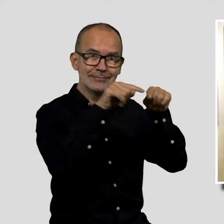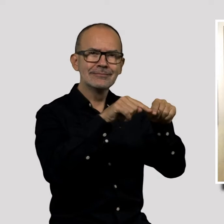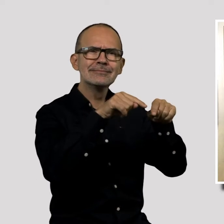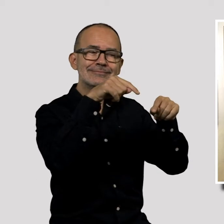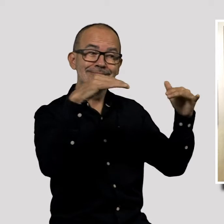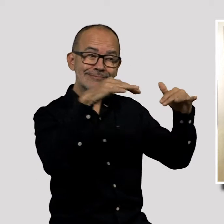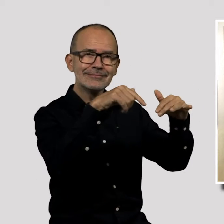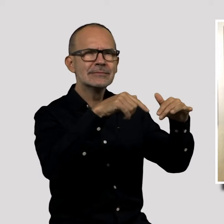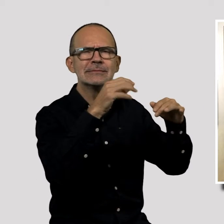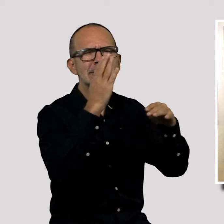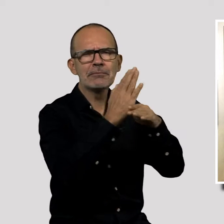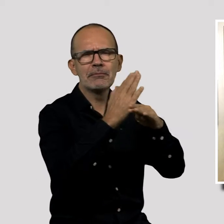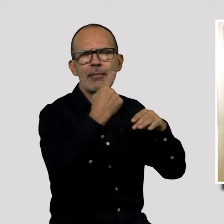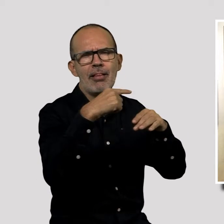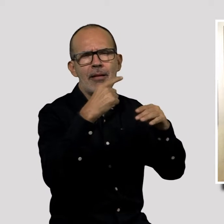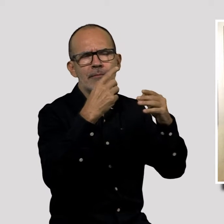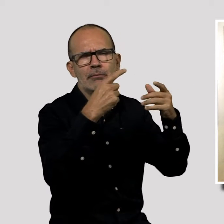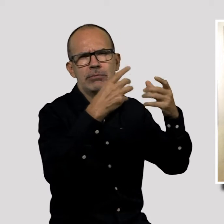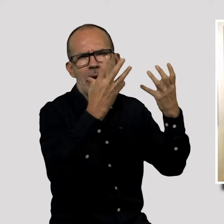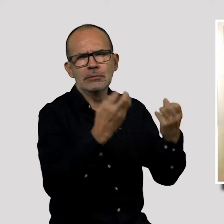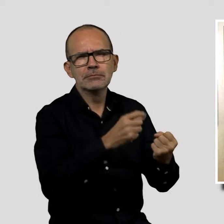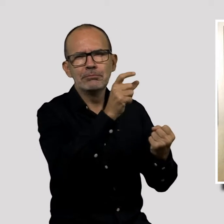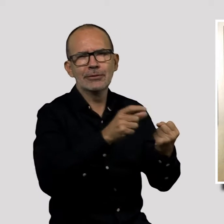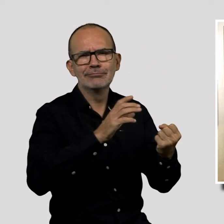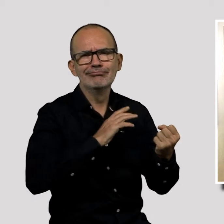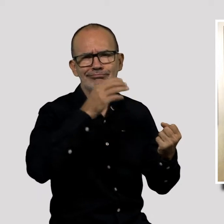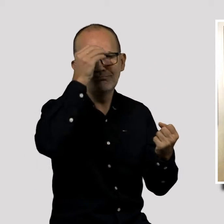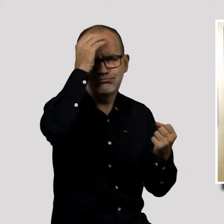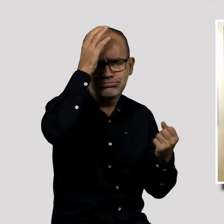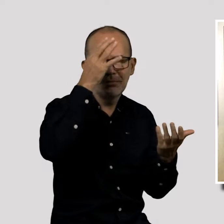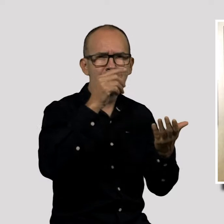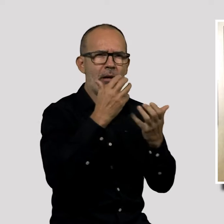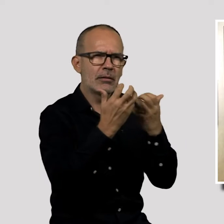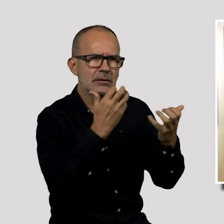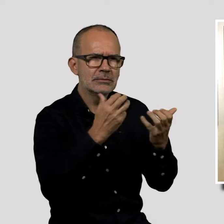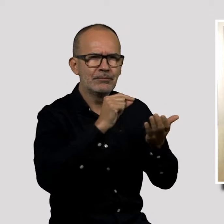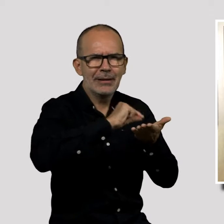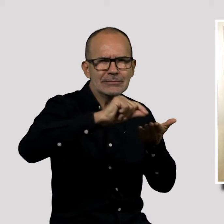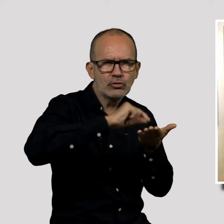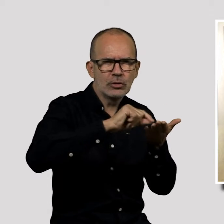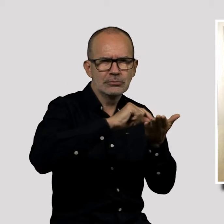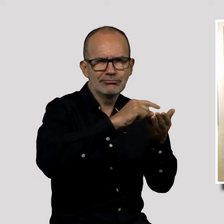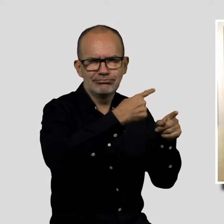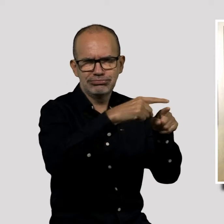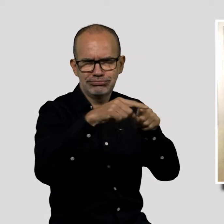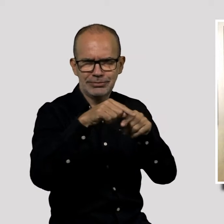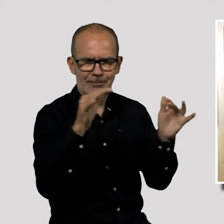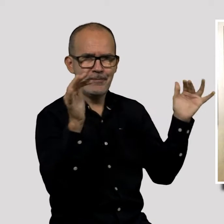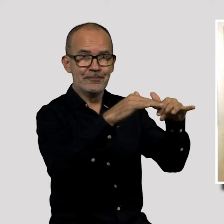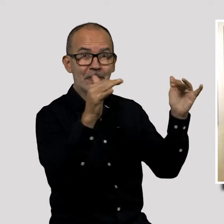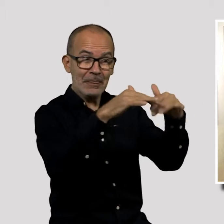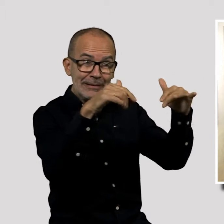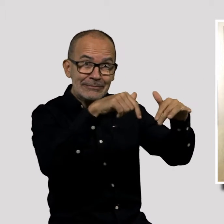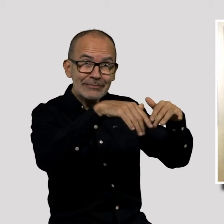Entre els estiuejants, s’hi comptaven no pocs intel·lectuals, artistes i escriptors.